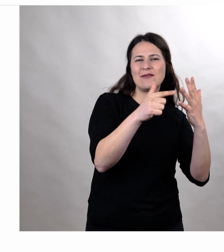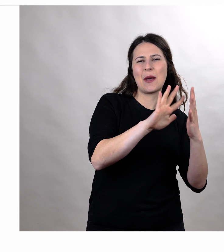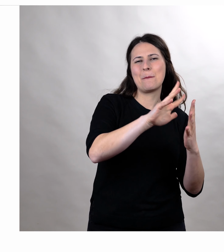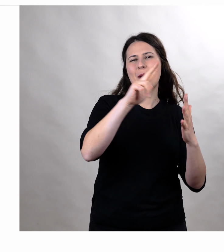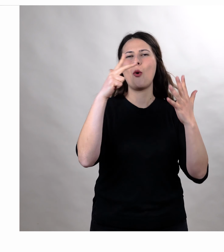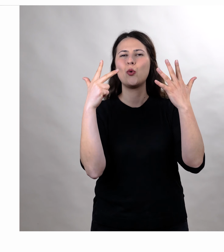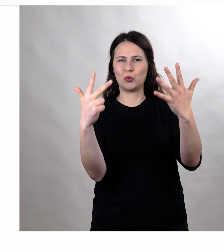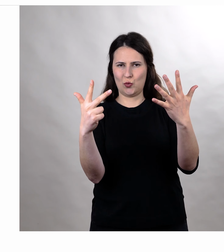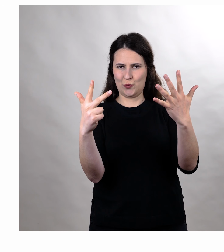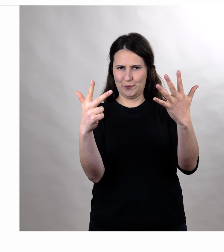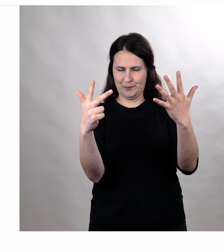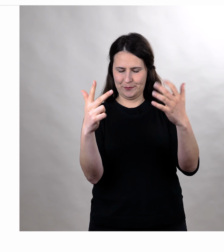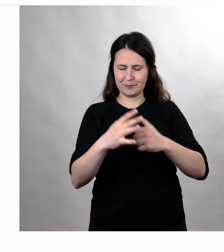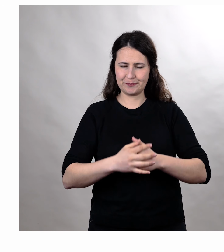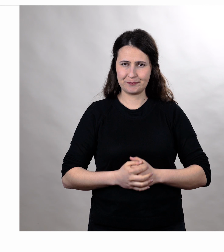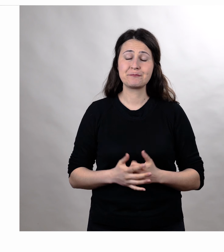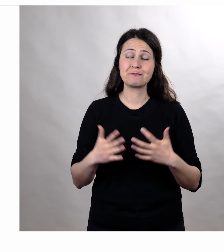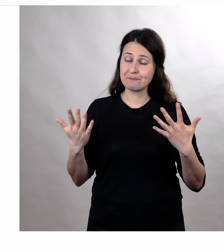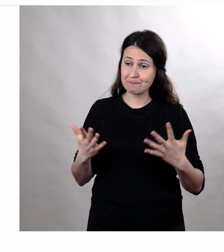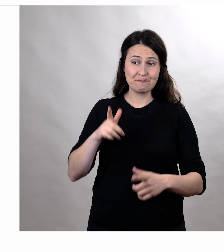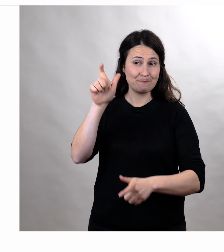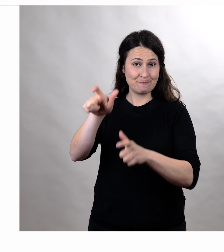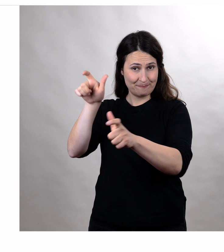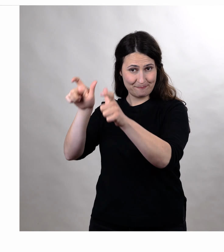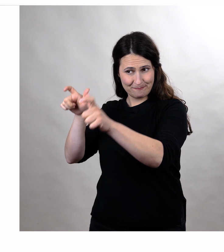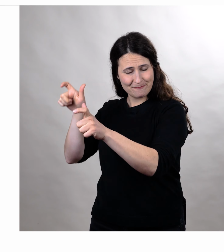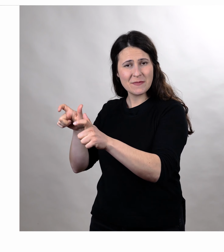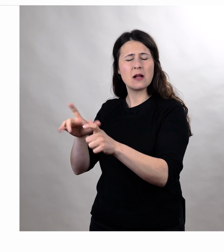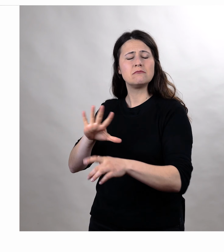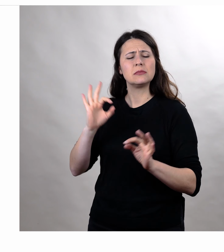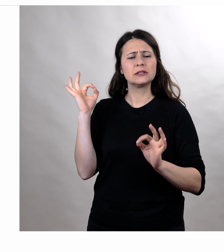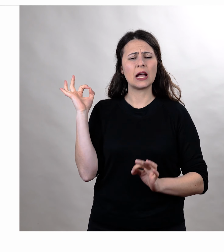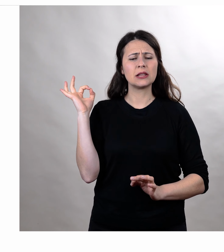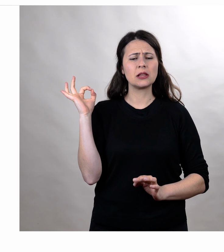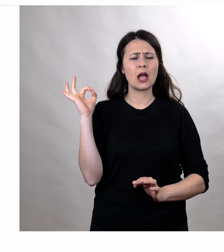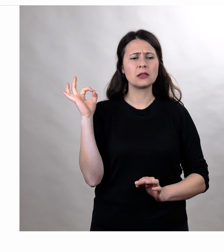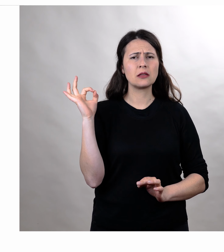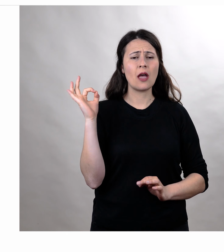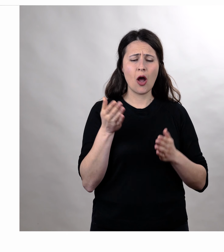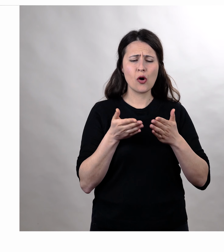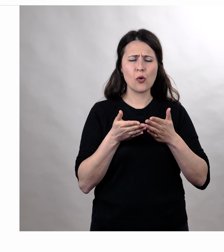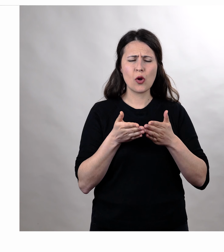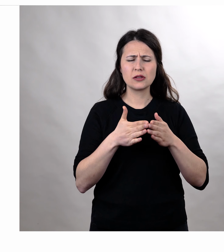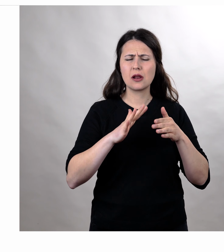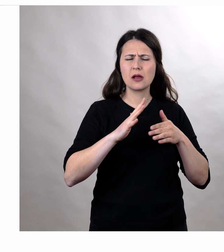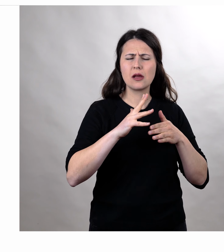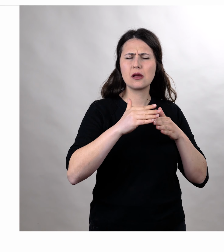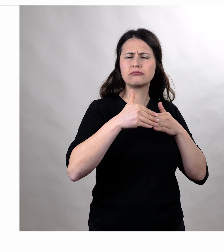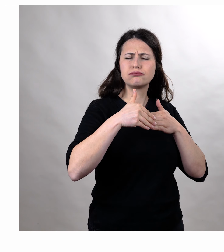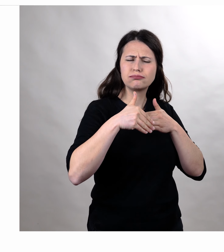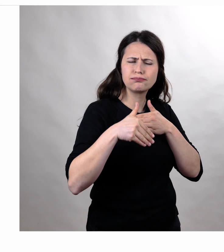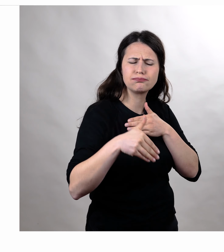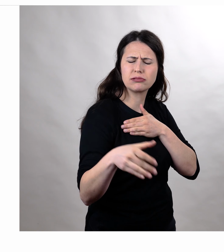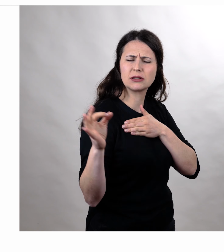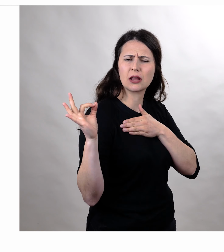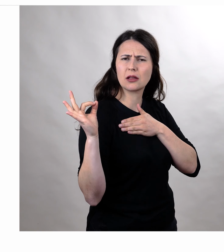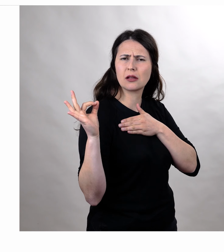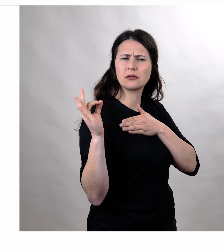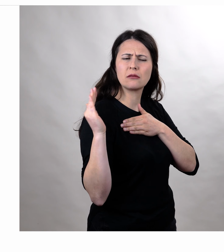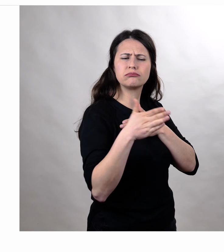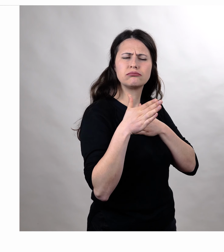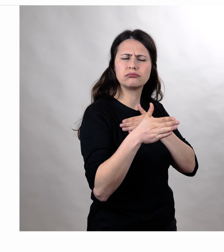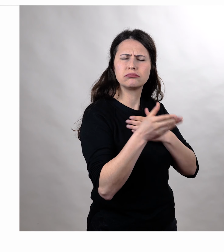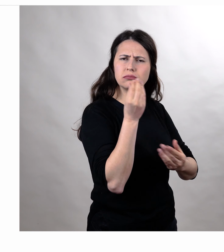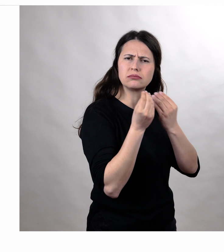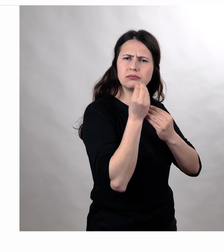Οπότε κάθε επιβάτης τηρεί αυτά τα διαστήματα καθ’ όλη τη διάρκεια της κρουαζιέρας.